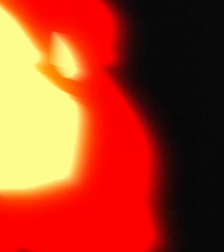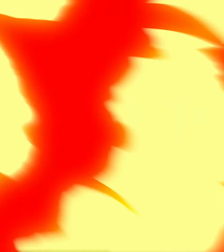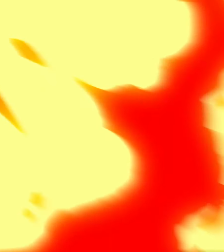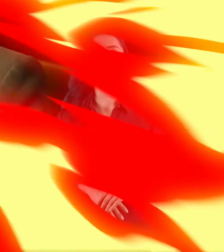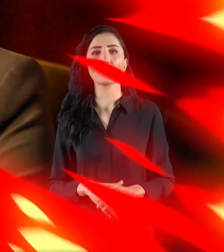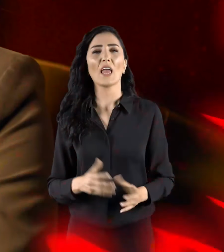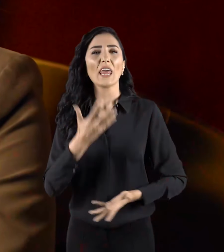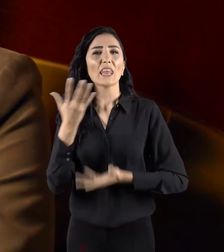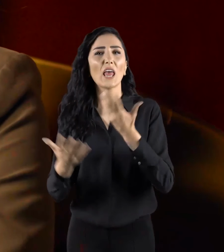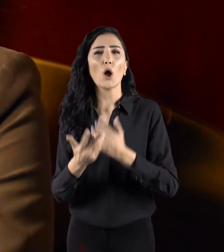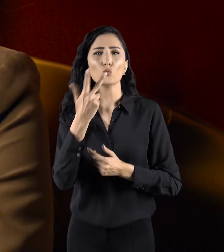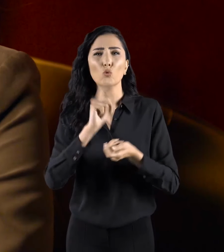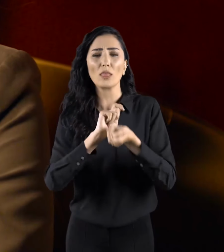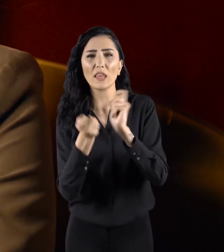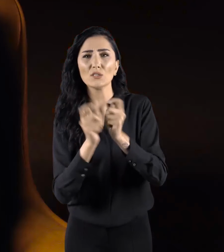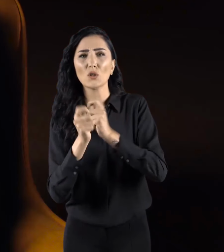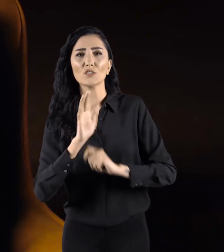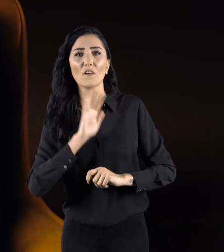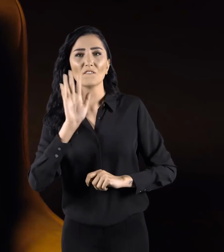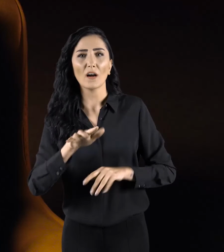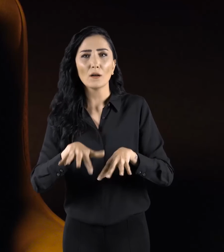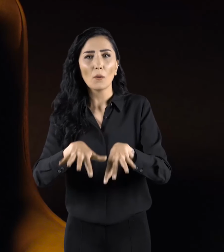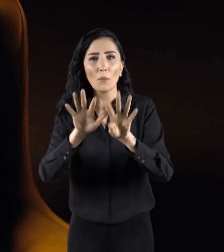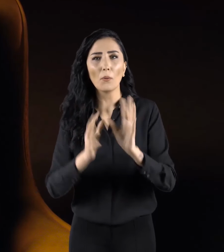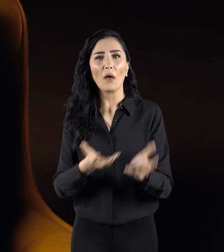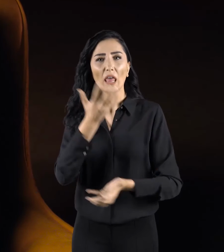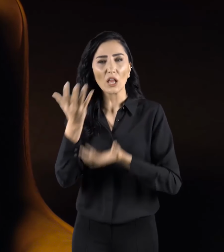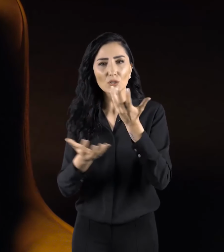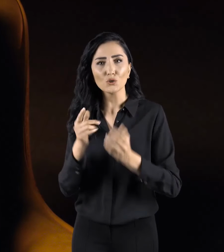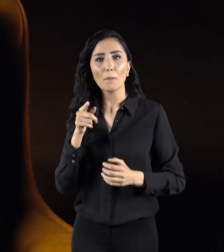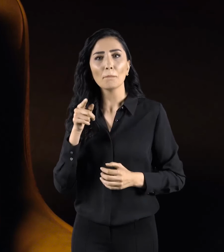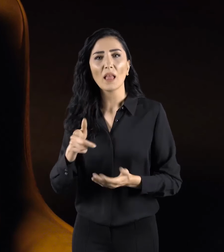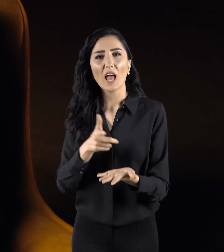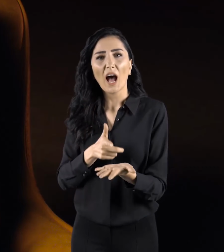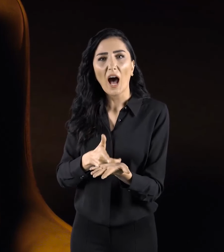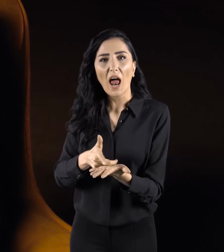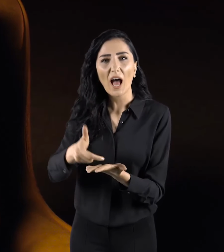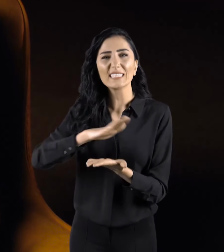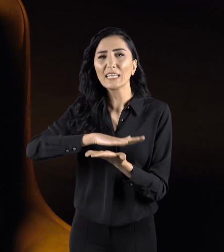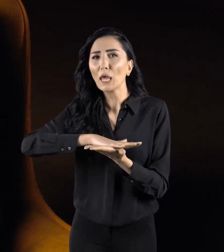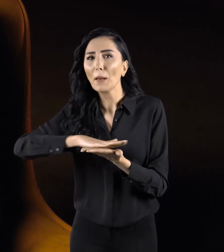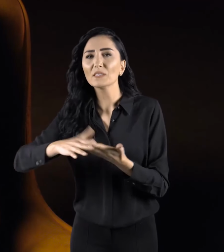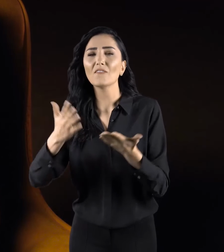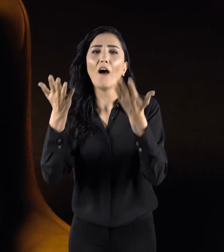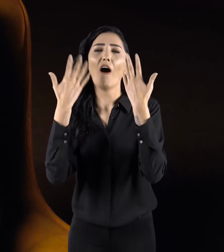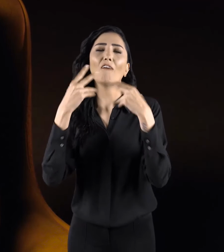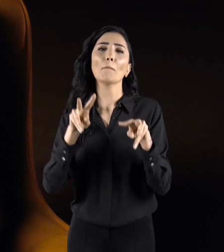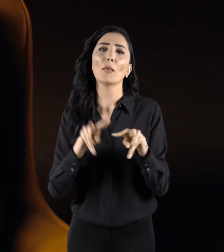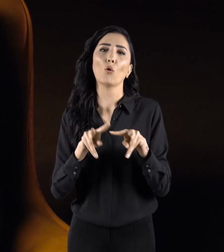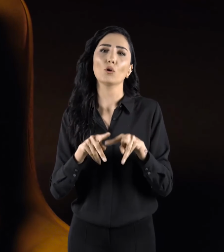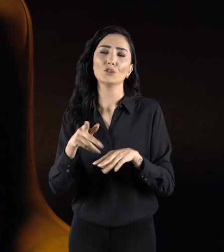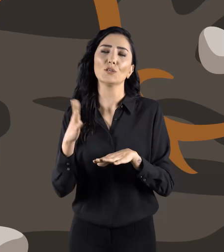Yangın değişkeni 3 tanedir. Yakıt, yani yanıcı madde, arazi yapısı ve meteorolojik unsurlar.